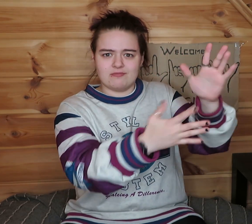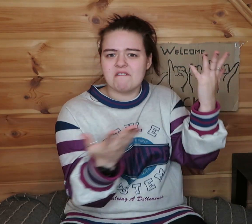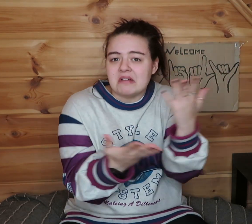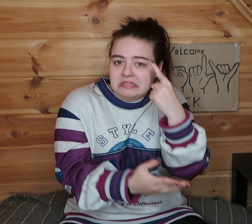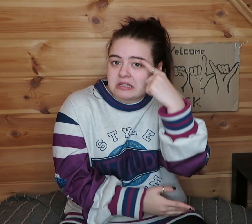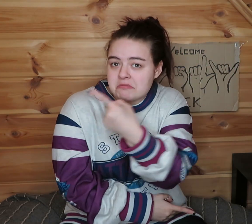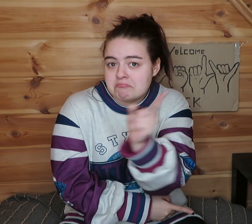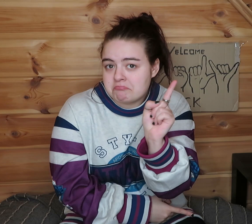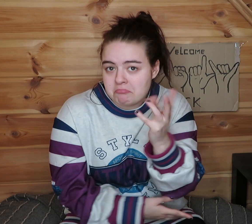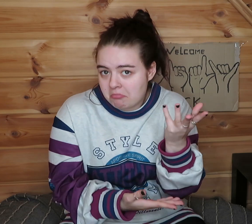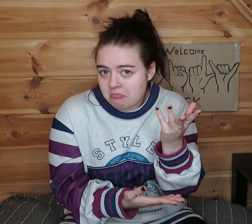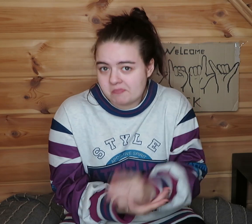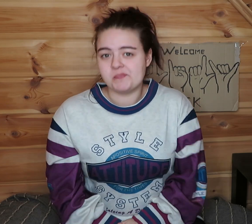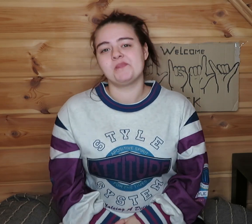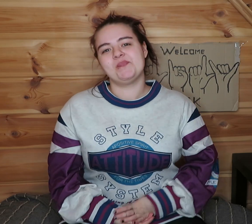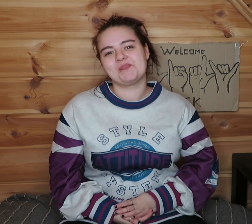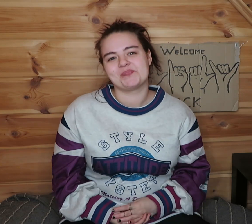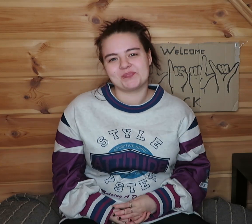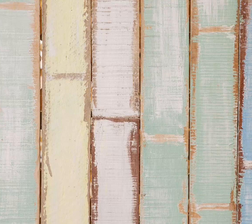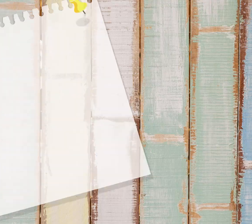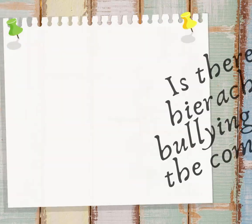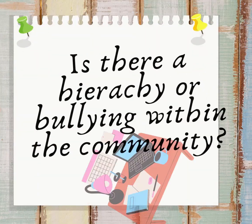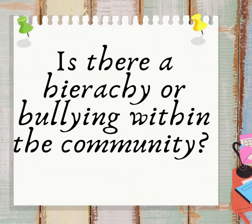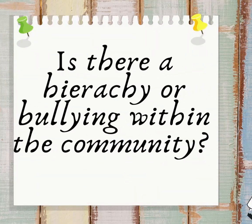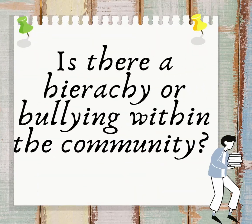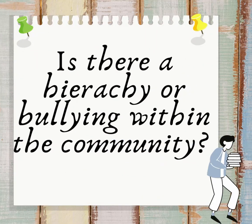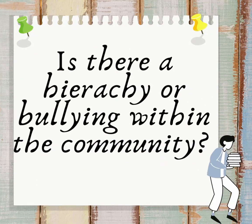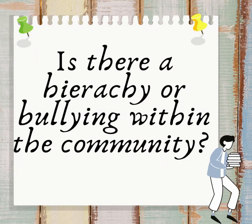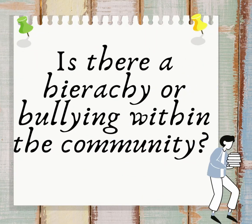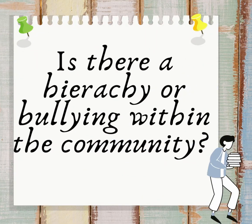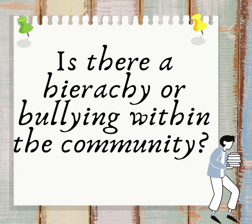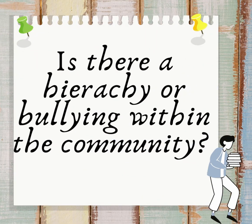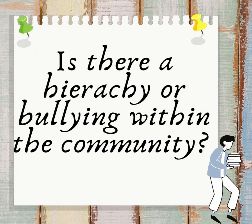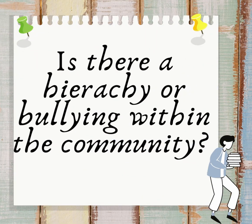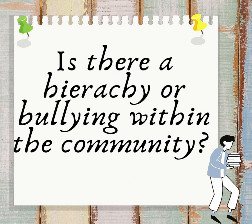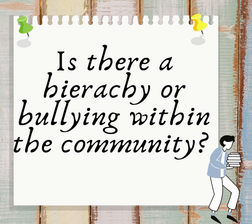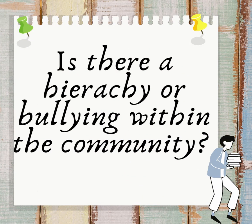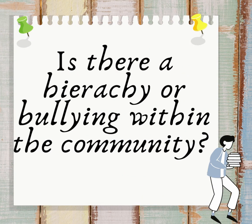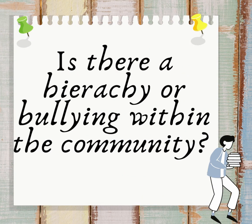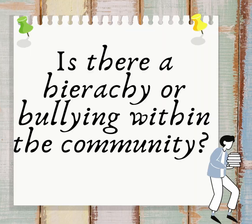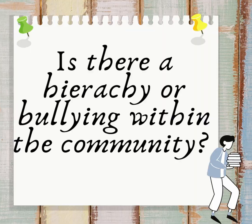Was denkt ihr darüber? Gibt es eine Rangordnung oder Mobbing innerhalb der Community?-